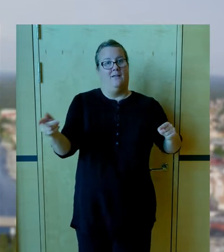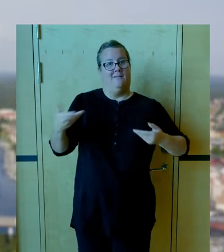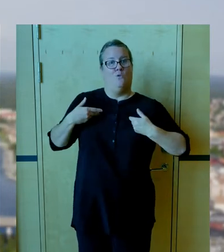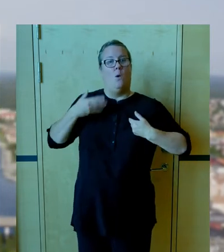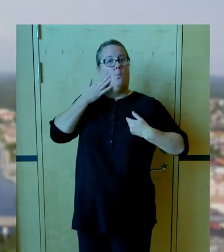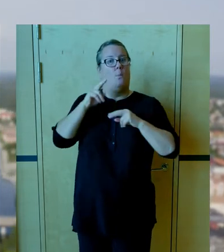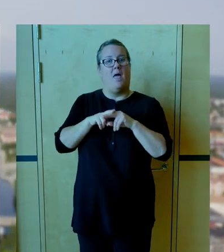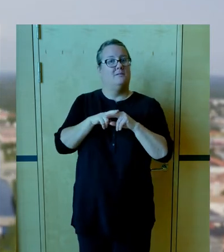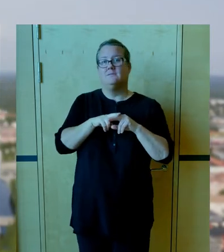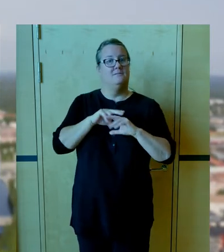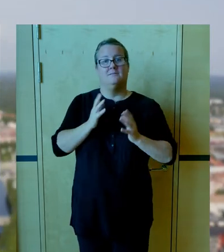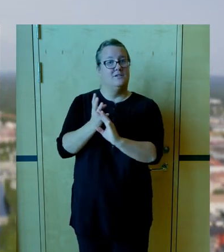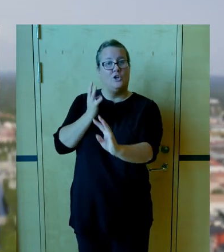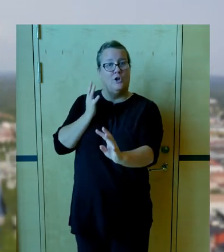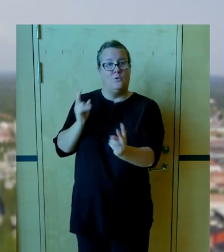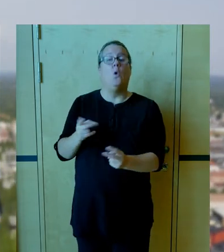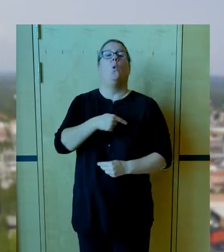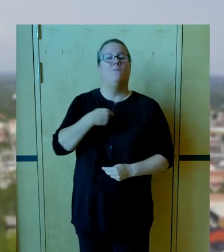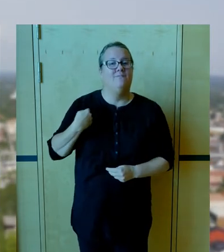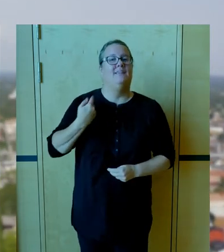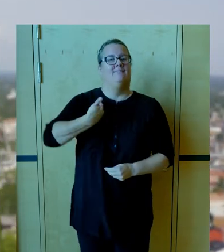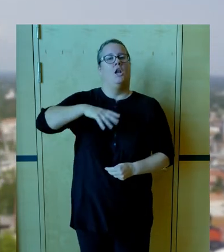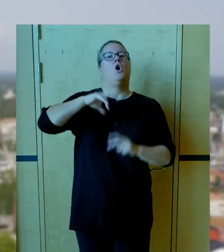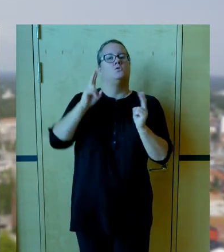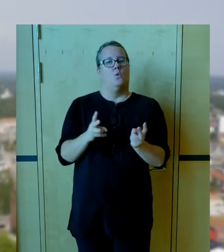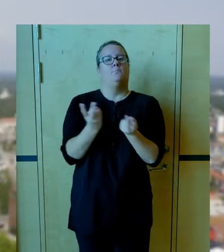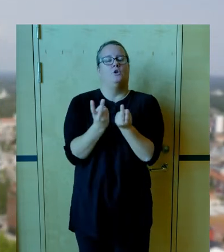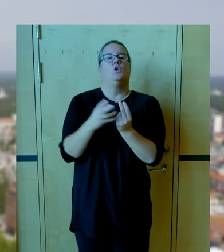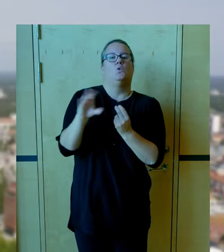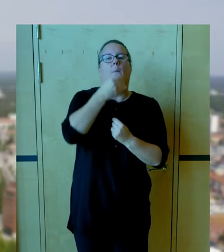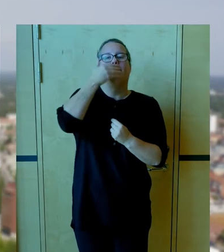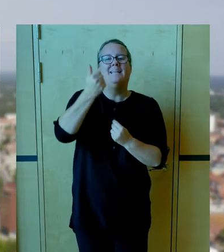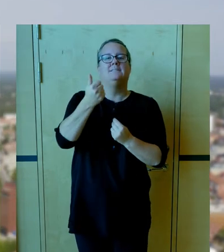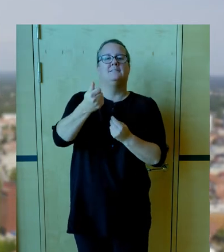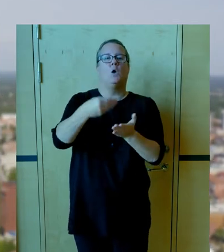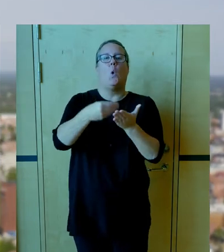Och det är så vi vill ha det då är det som med Kostnadseffektiv Att kommunen kan